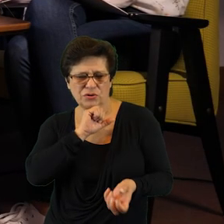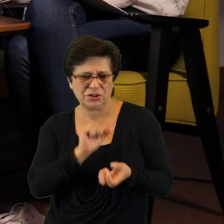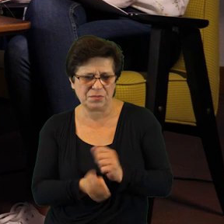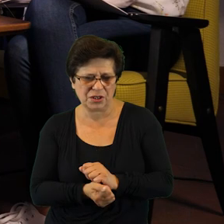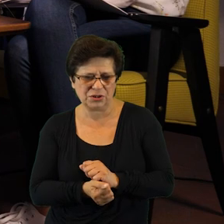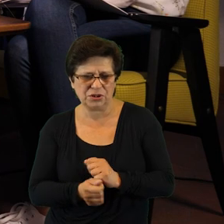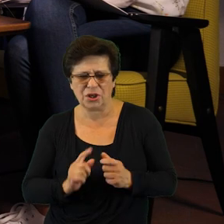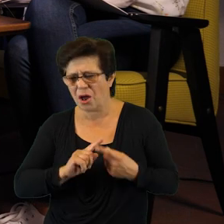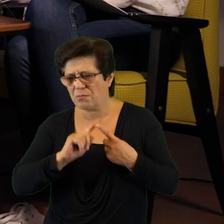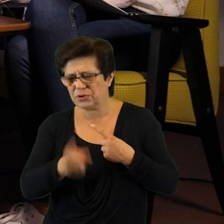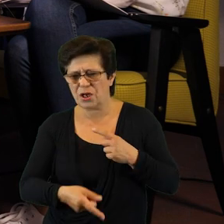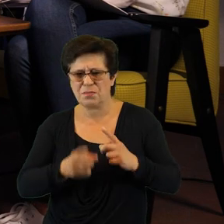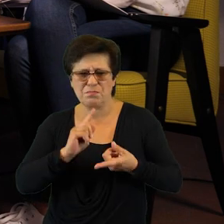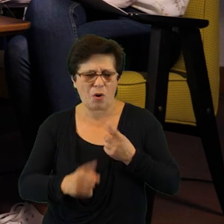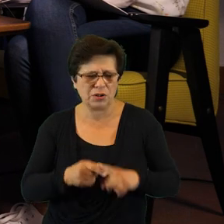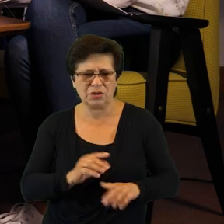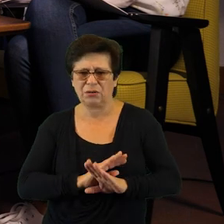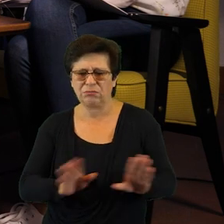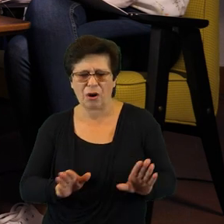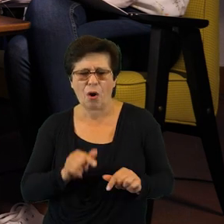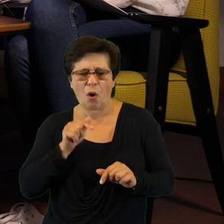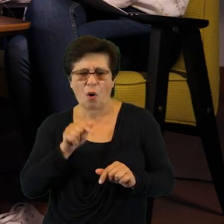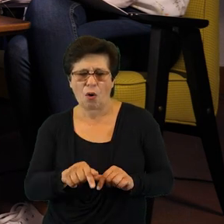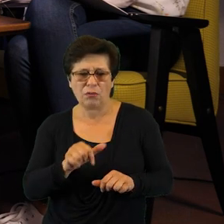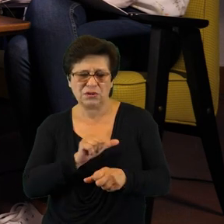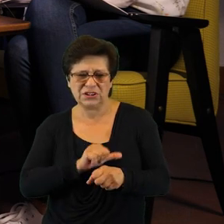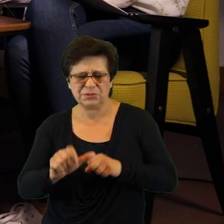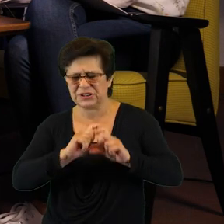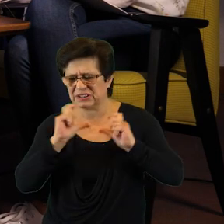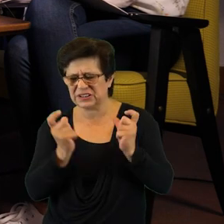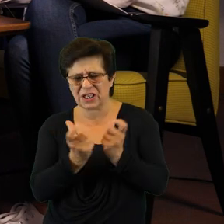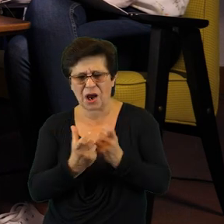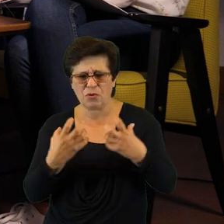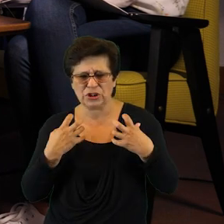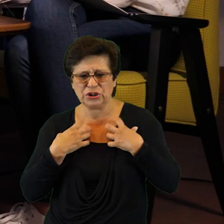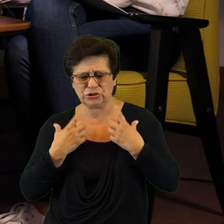przez żadne środowiska, cały czas jest sobą. Właściwie przez całe życie i odbija się to w jego poezji,